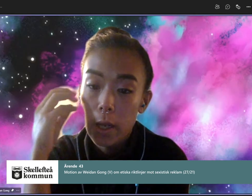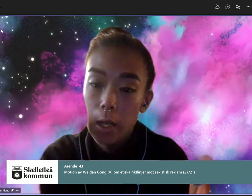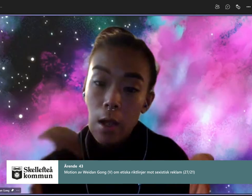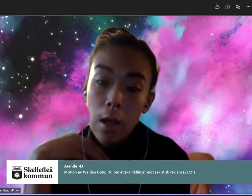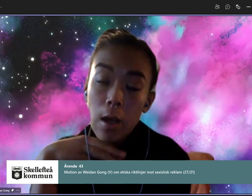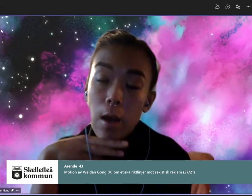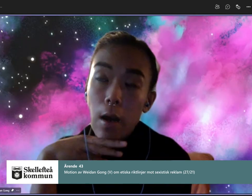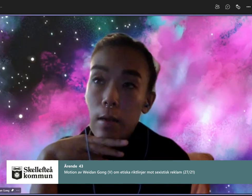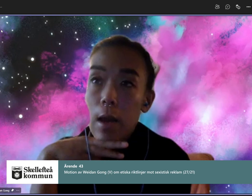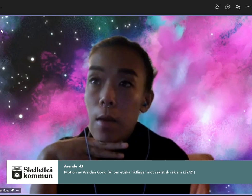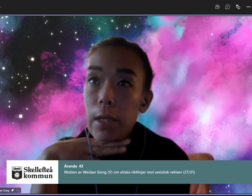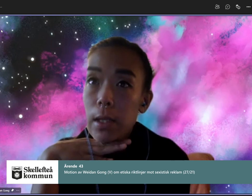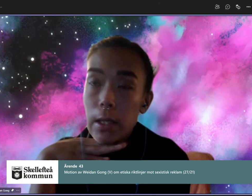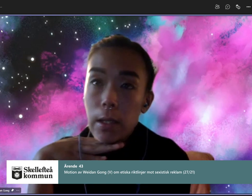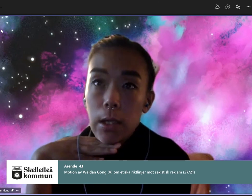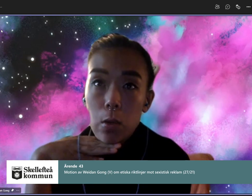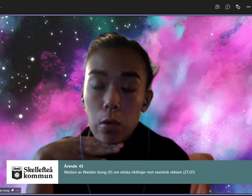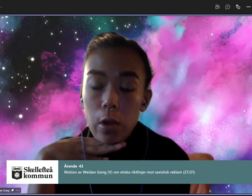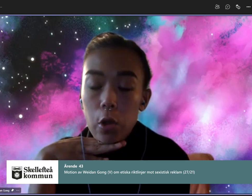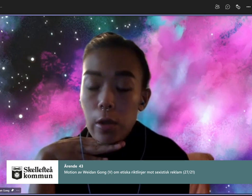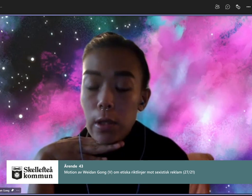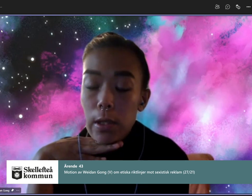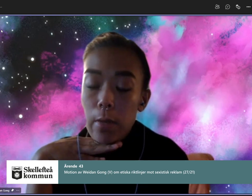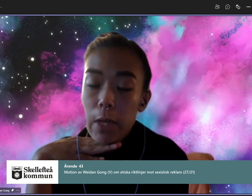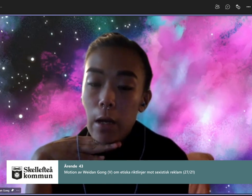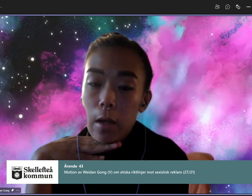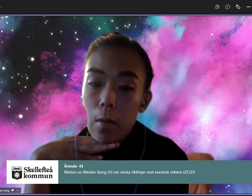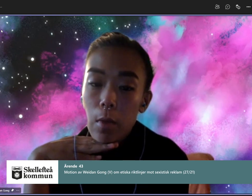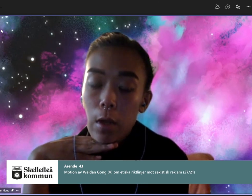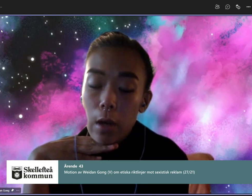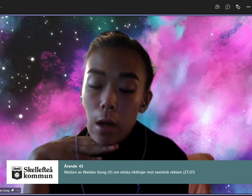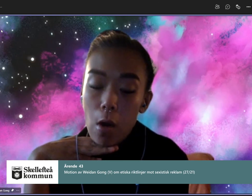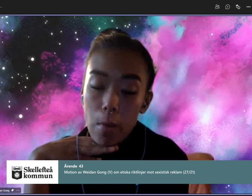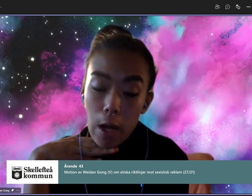Att det här med sexistisk och det känns diskriminerande reklam är